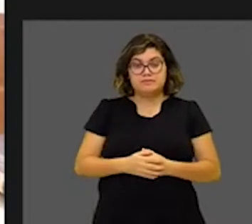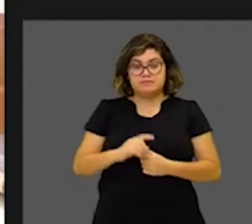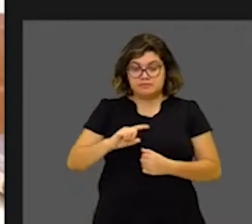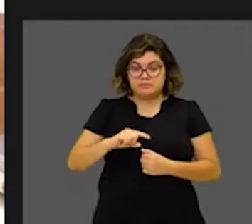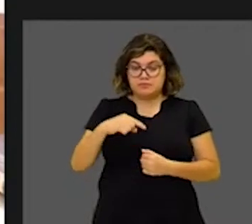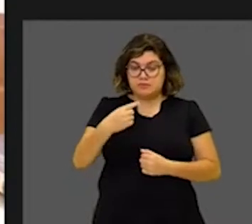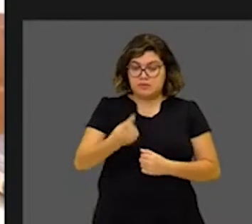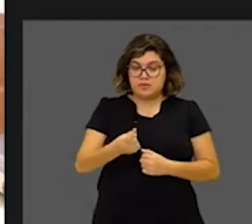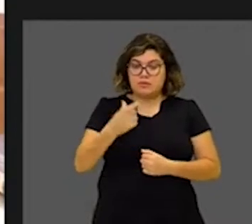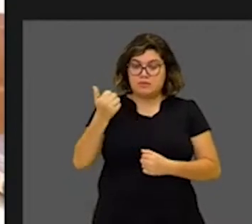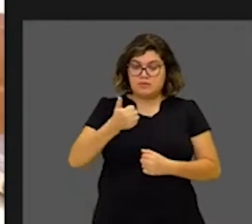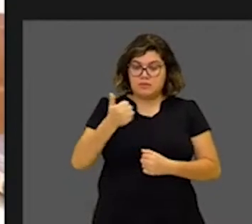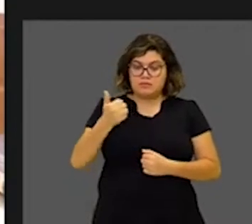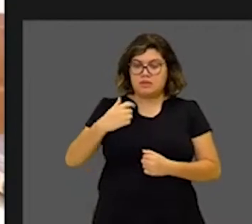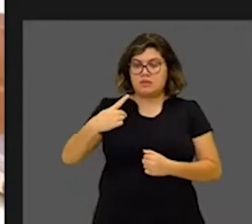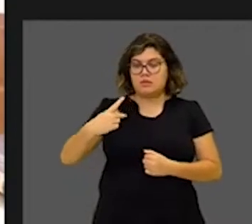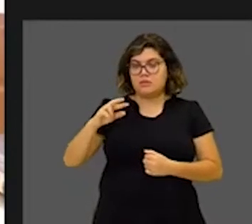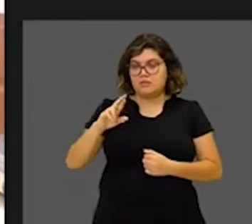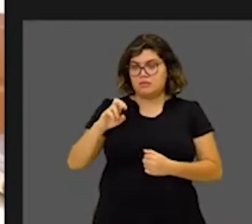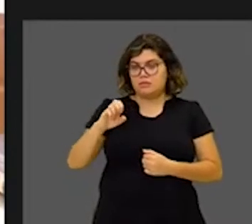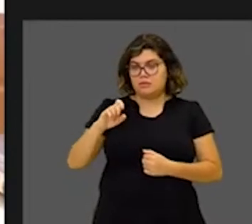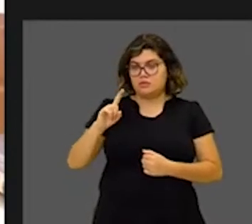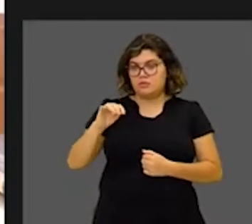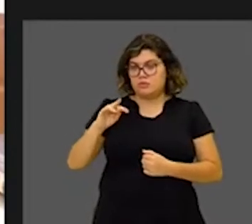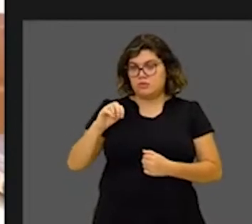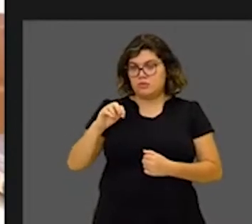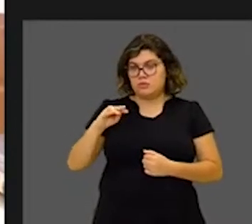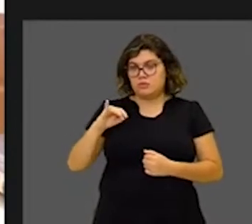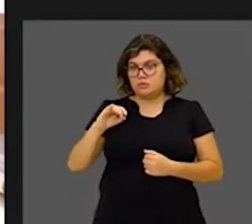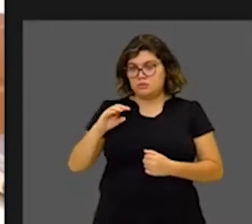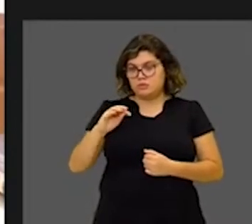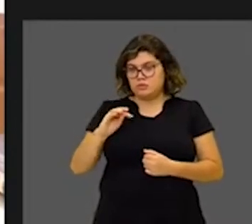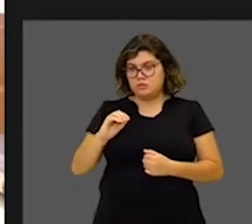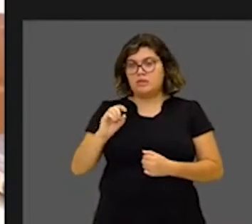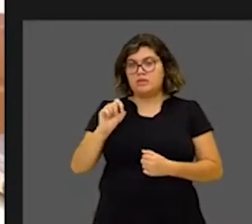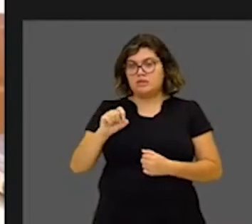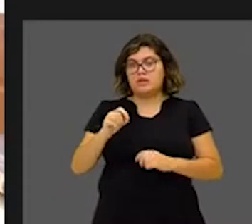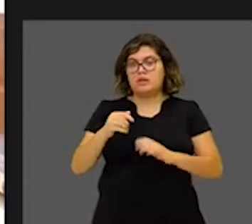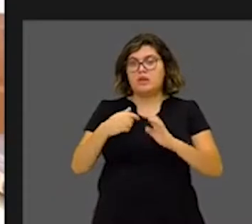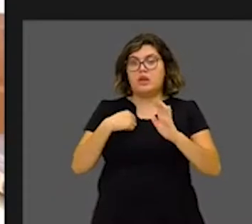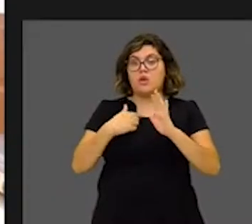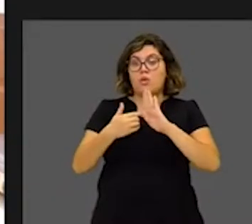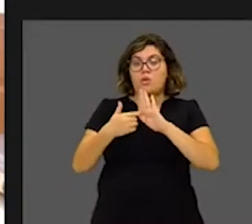Primeiro preço do corpo o primeiro pressuposto é um convite como muito bem de cor professora